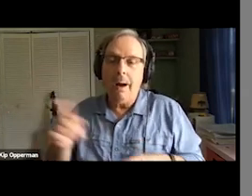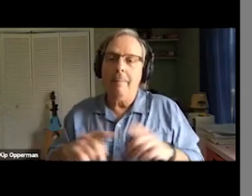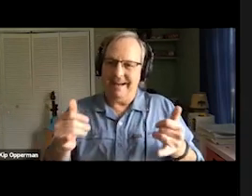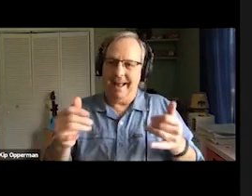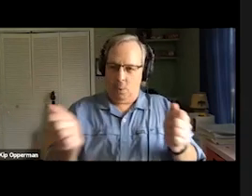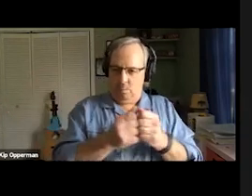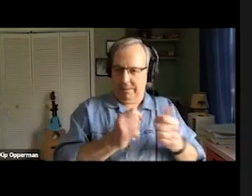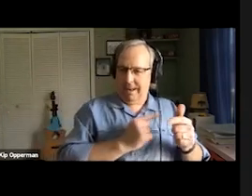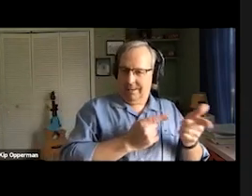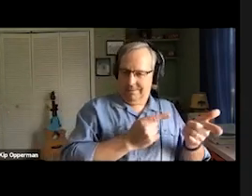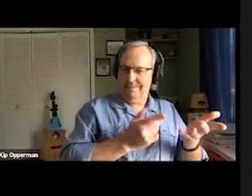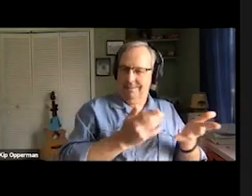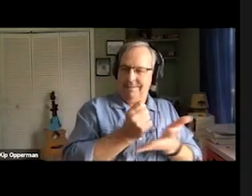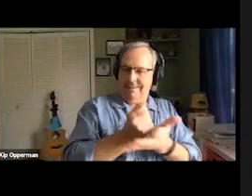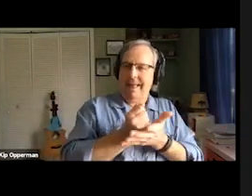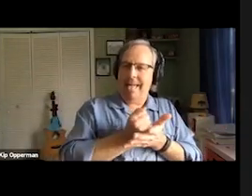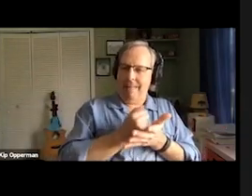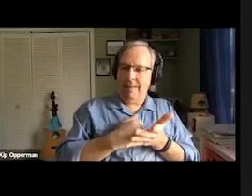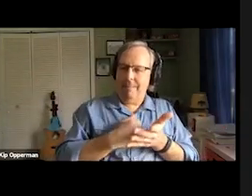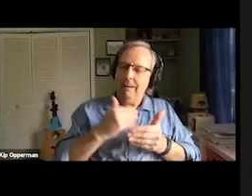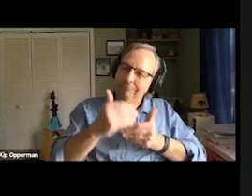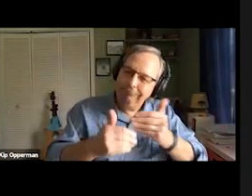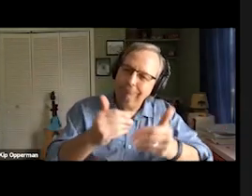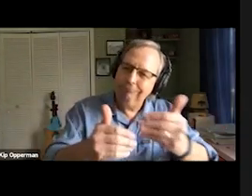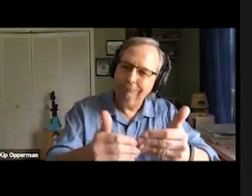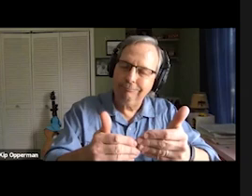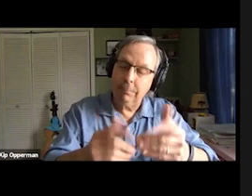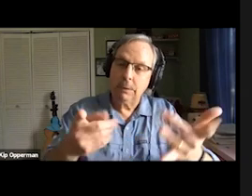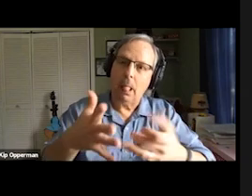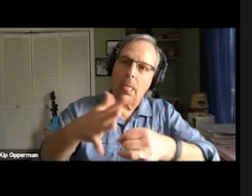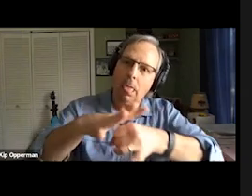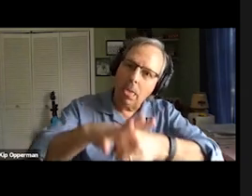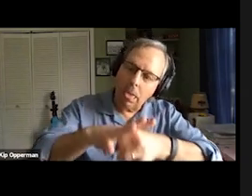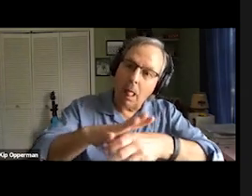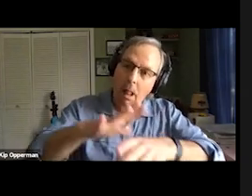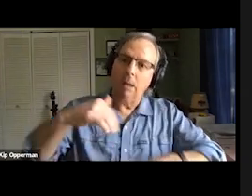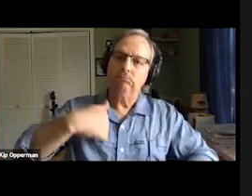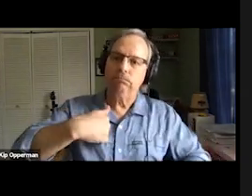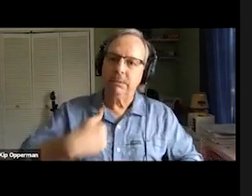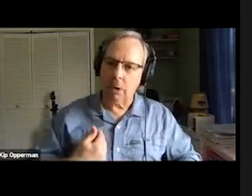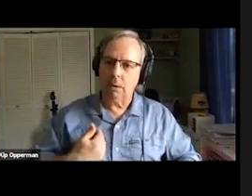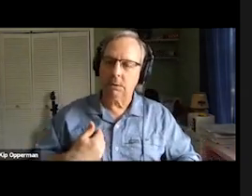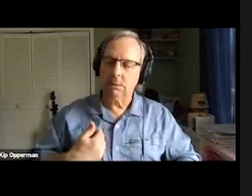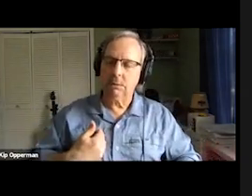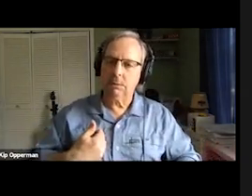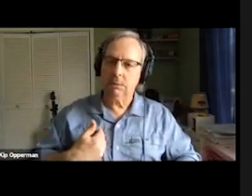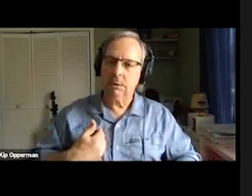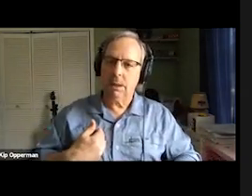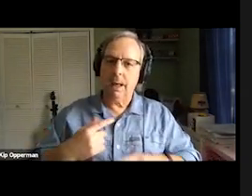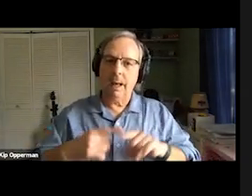y eso me está ayudando a seguir adelante. Pero ha sido una carga increíble con bastante agotamiento, pero como digo, he escrito, escuchado sobre nuestros equipos